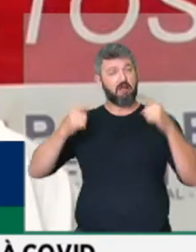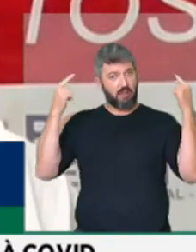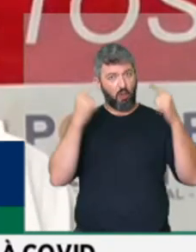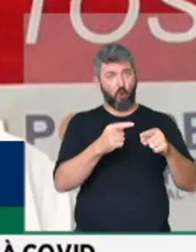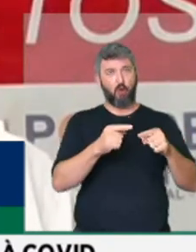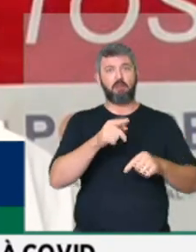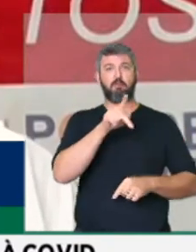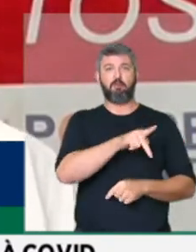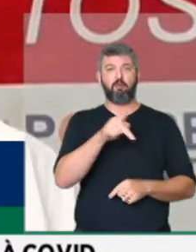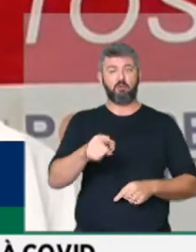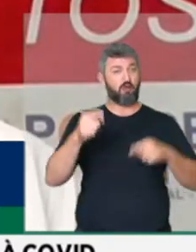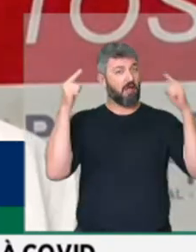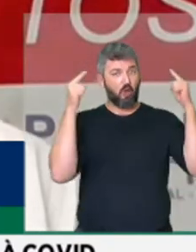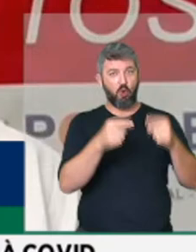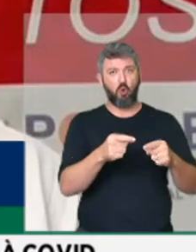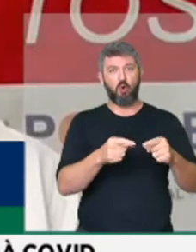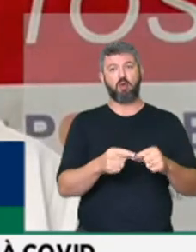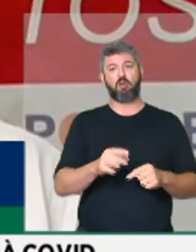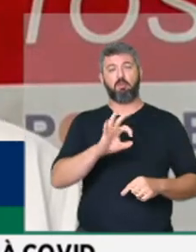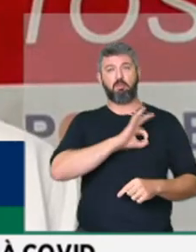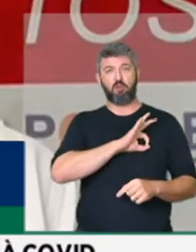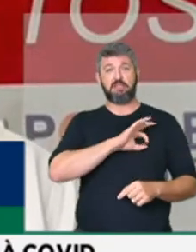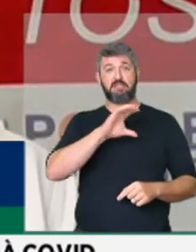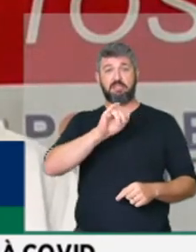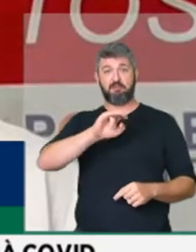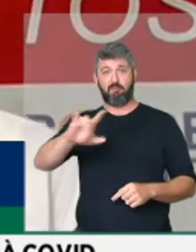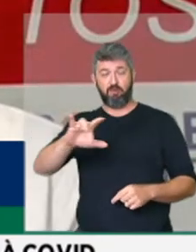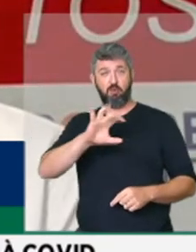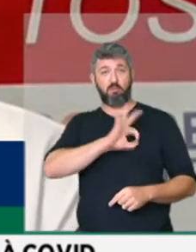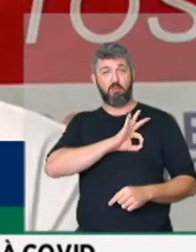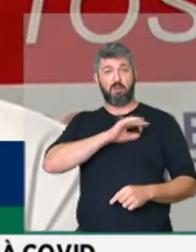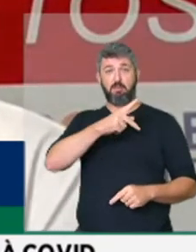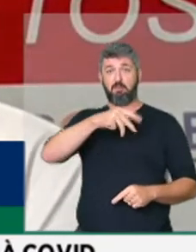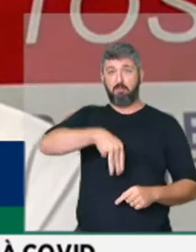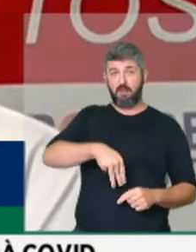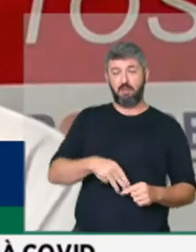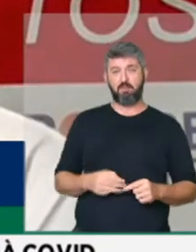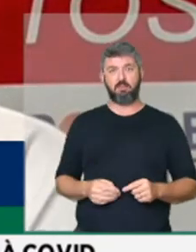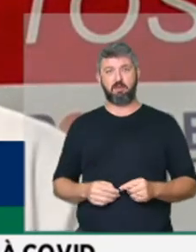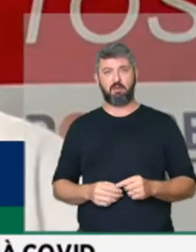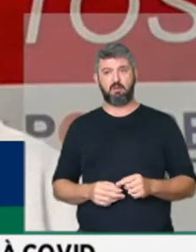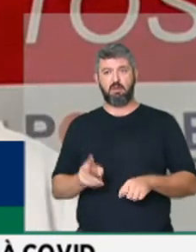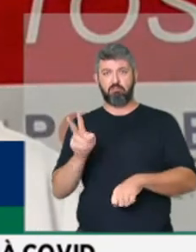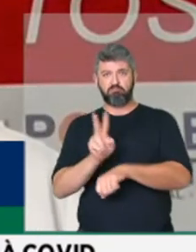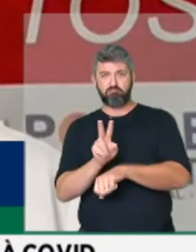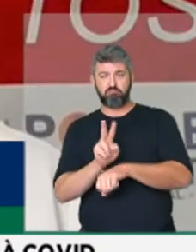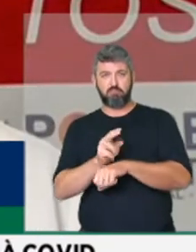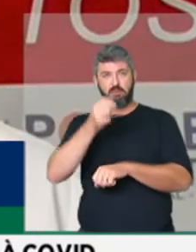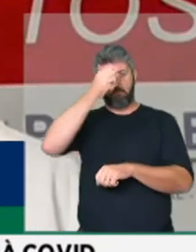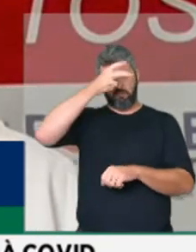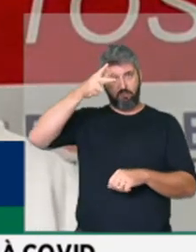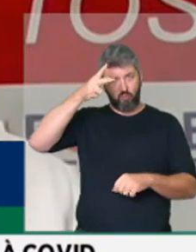SEGURANÇA , OS FNAENTS DE SAÚDE, SENHOR PRESIDENTE, ELES NÃO ESTÃO TOCANDO NO PODER JUDICIÁRIO, NOS ALTOS SALÁRIOS, NO MINISTÉRIO PÚ BLICO, NOS ALTOS SALÁRIOS.